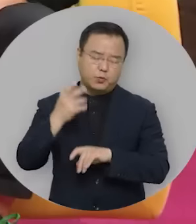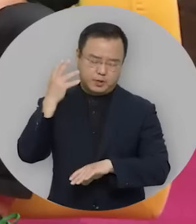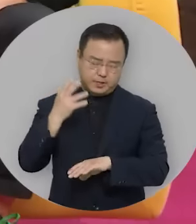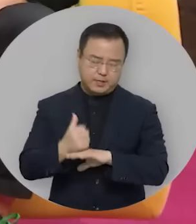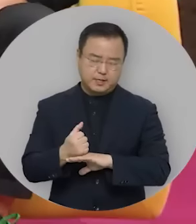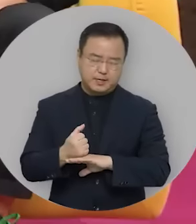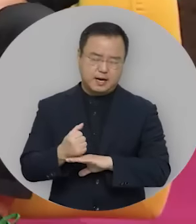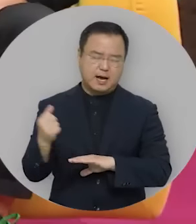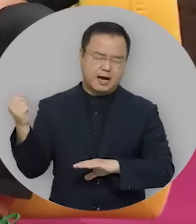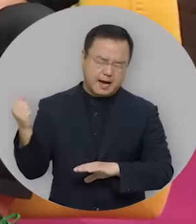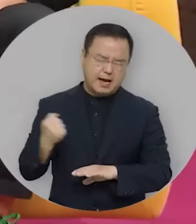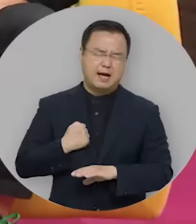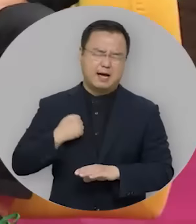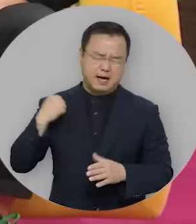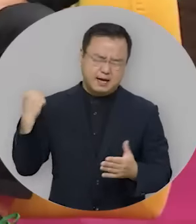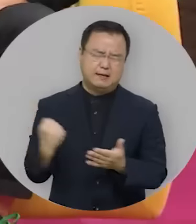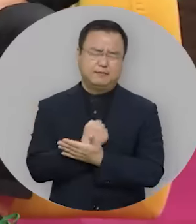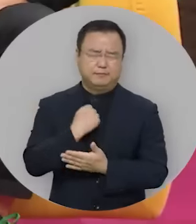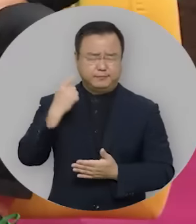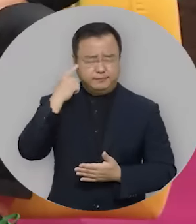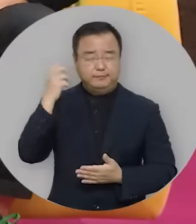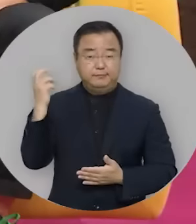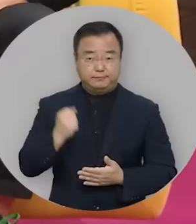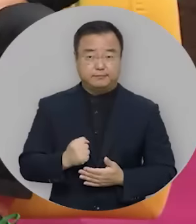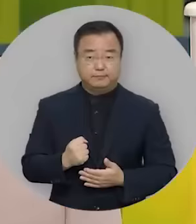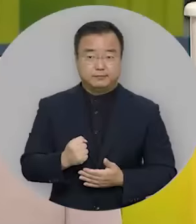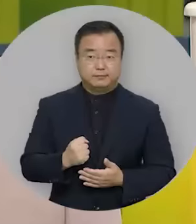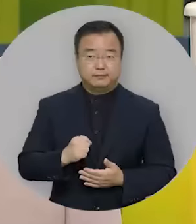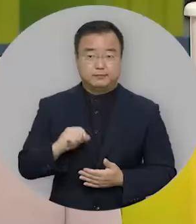드디어 저의 가슴을 치면서 내린 결론이